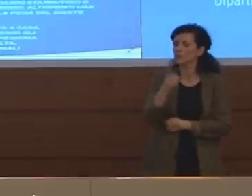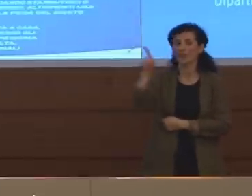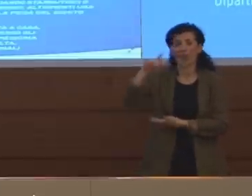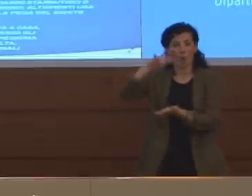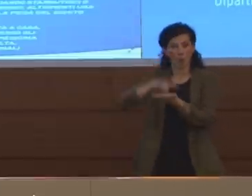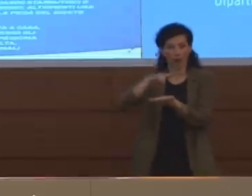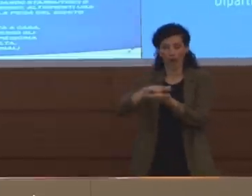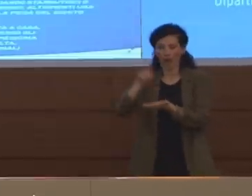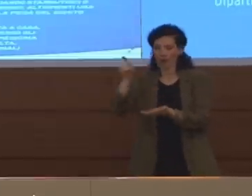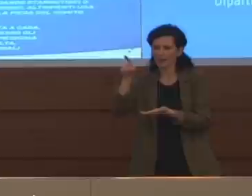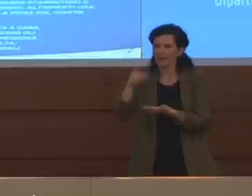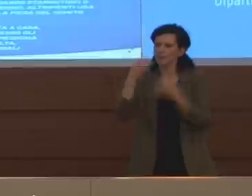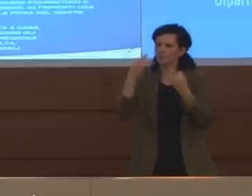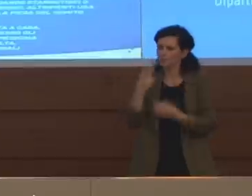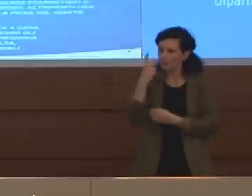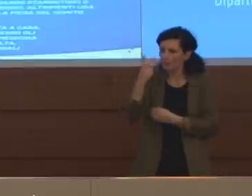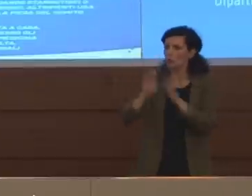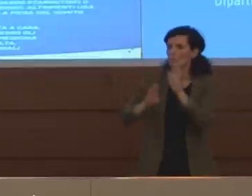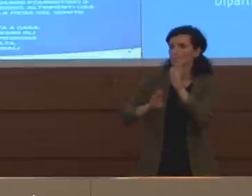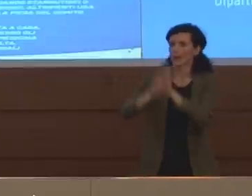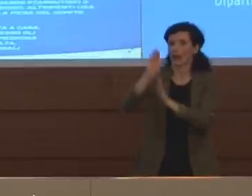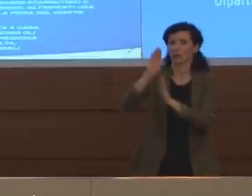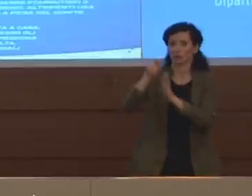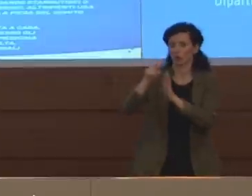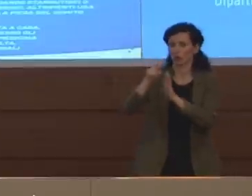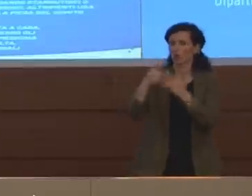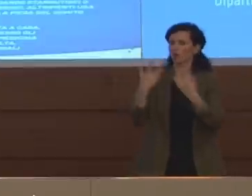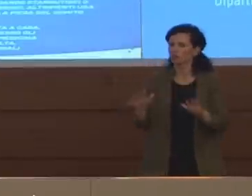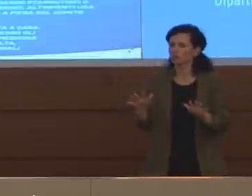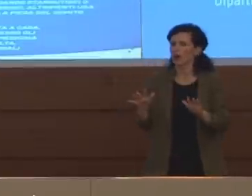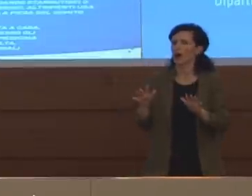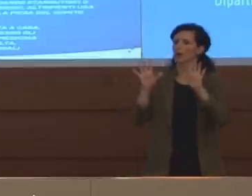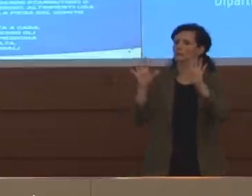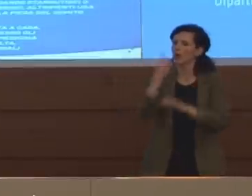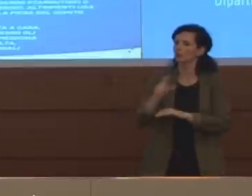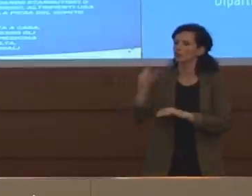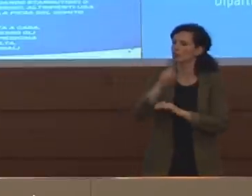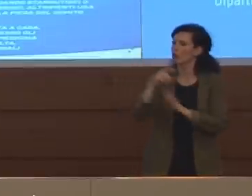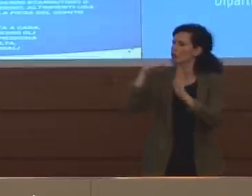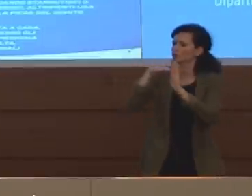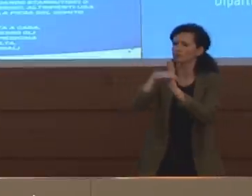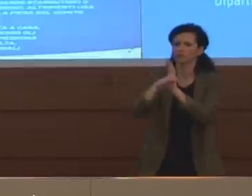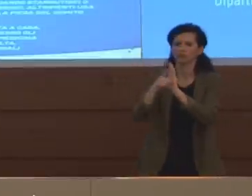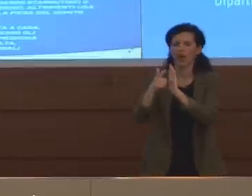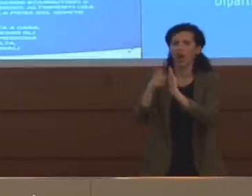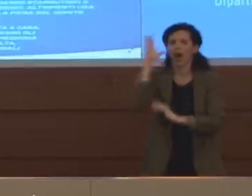questo plateau che stiamo vivendo da ormai dieci giorni non scendeva, hanno capito che il problema stava nel isolamento domiciliare